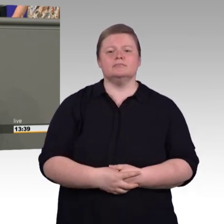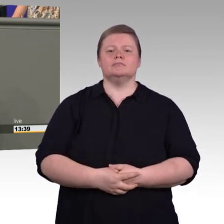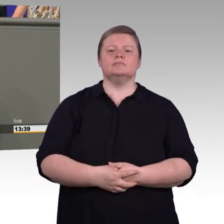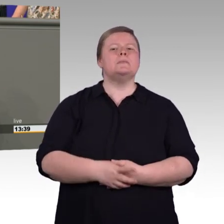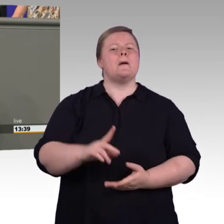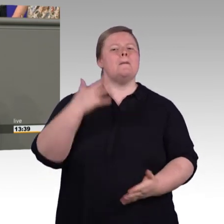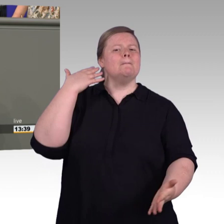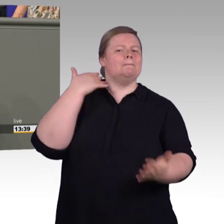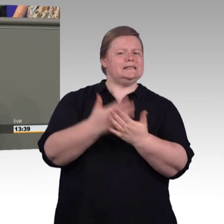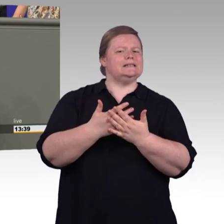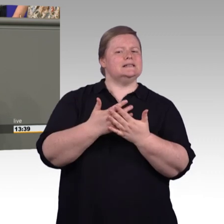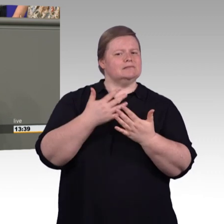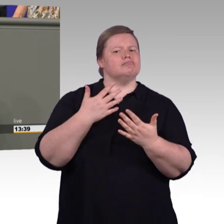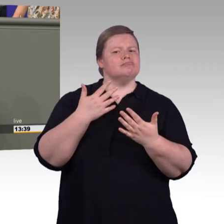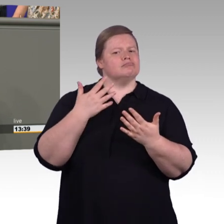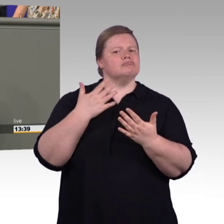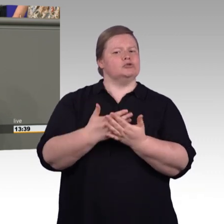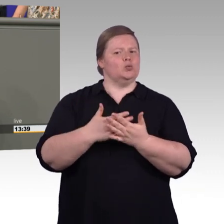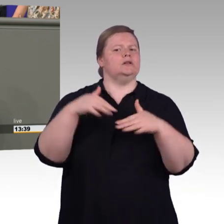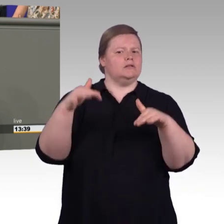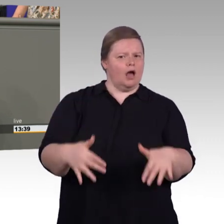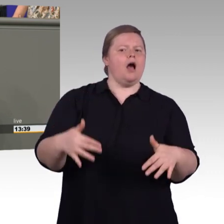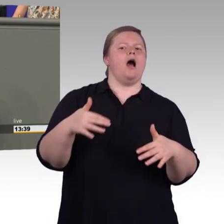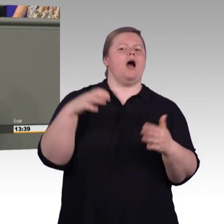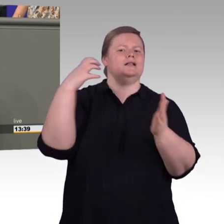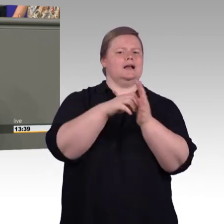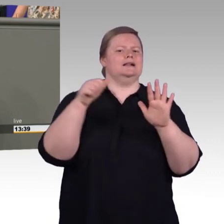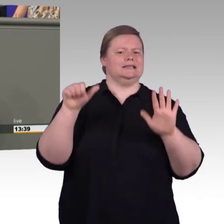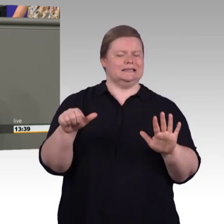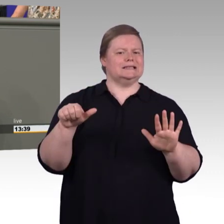möglich waren, auch unter Geltung dieses Grundgesetzes.